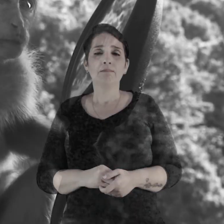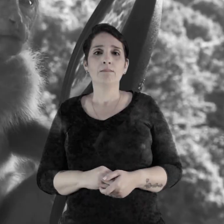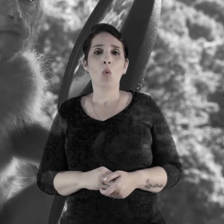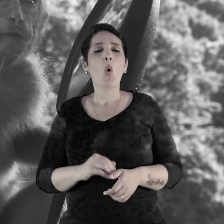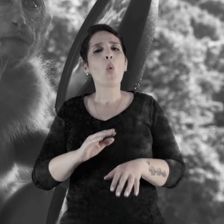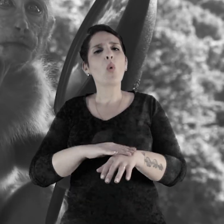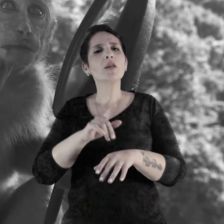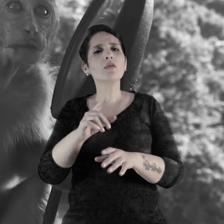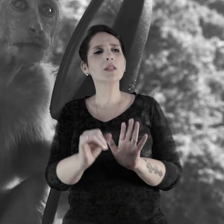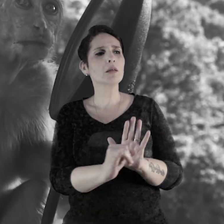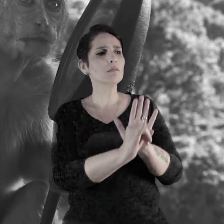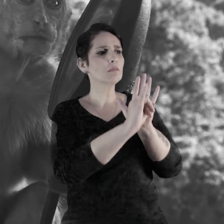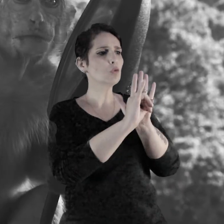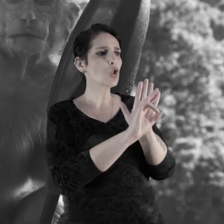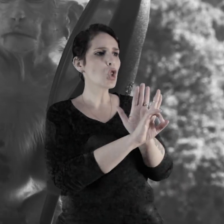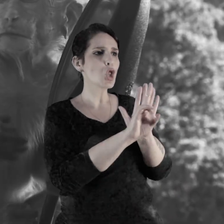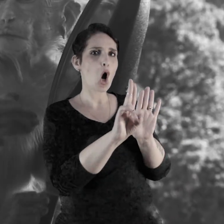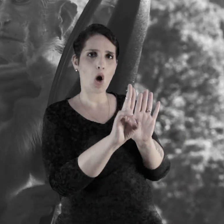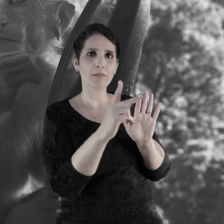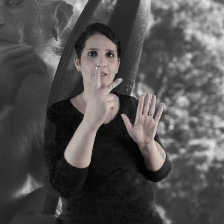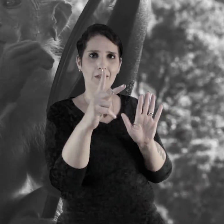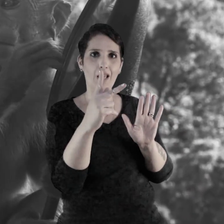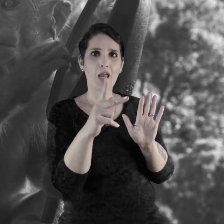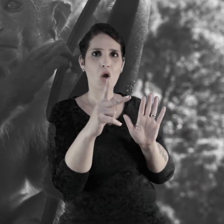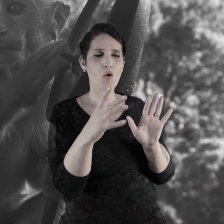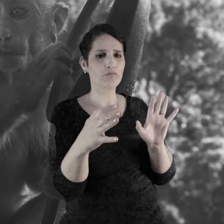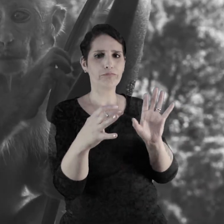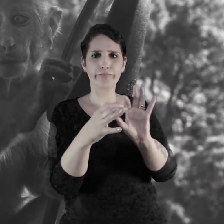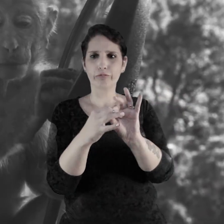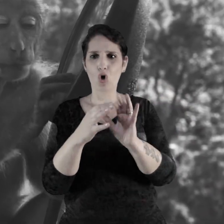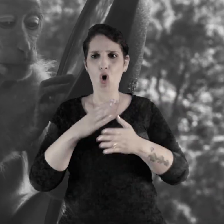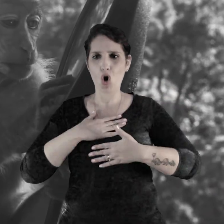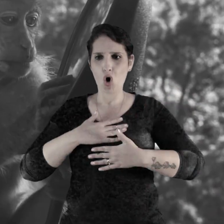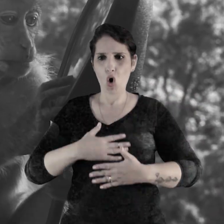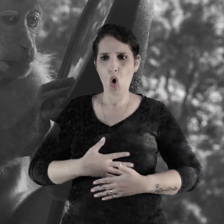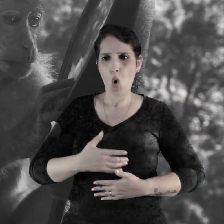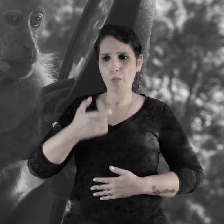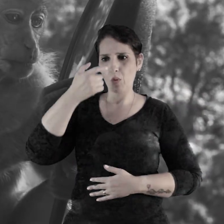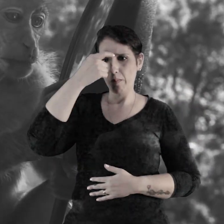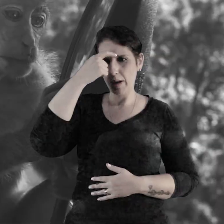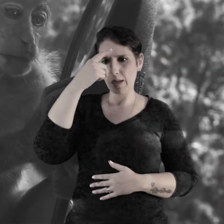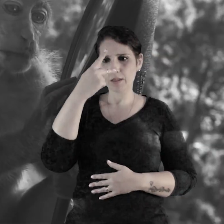Ao se identificar com um nome específico associado a um corpo e mente específicos.